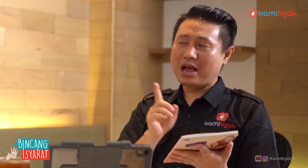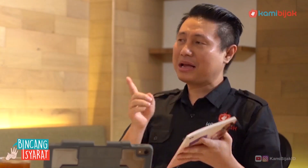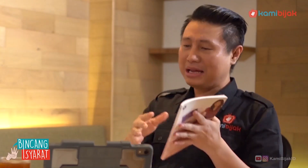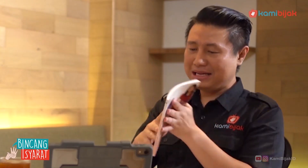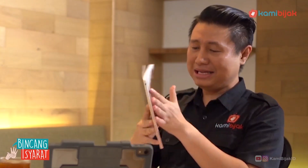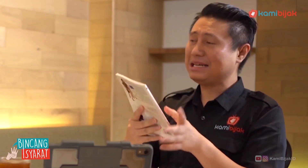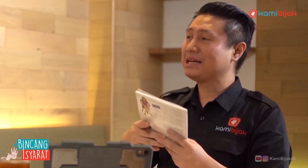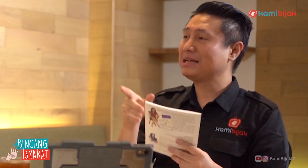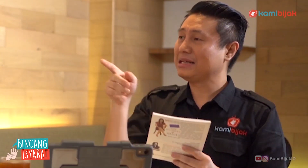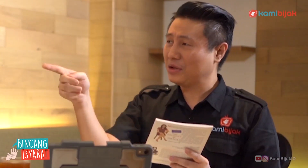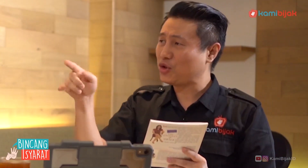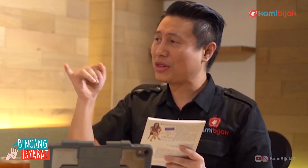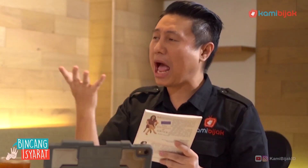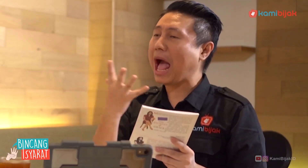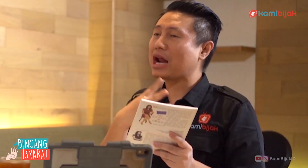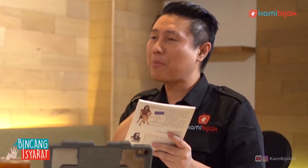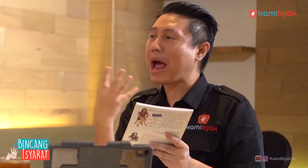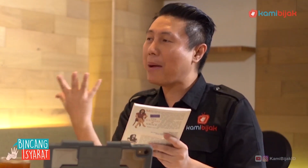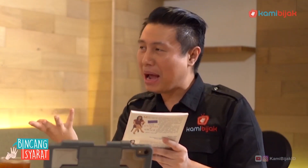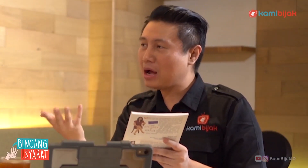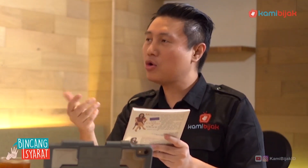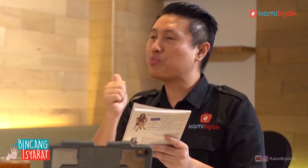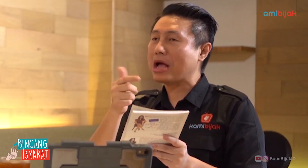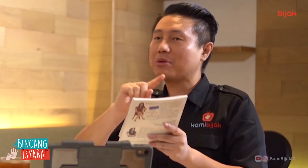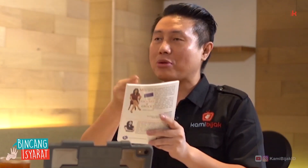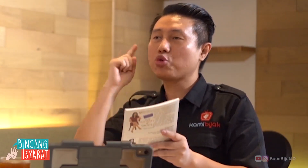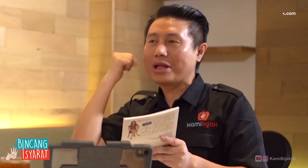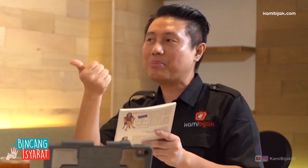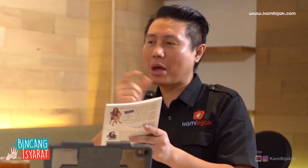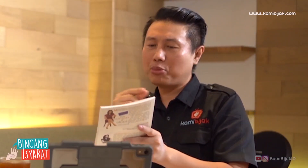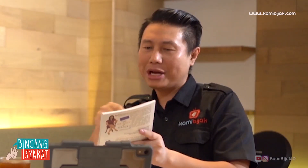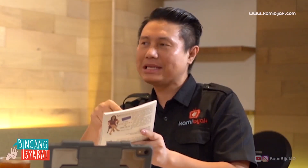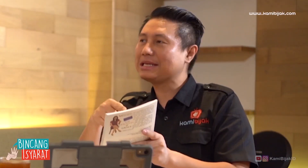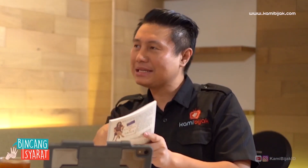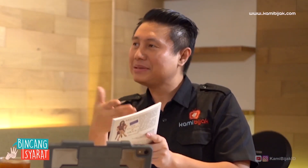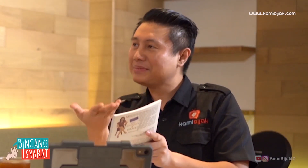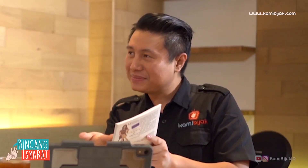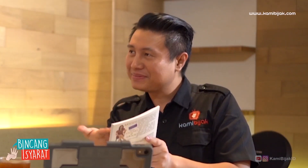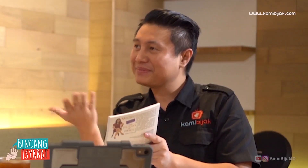Junita berharap apa supaya teman Tuli bisa menulis buku seperti ini?